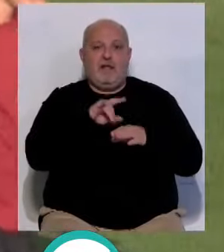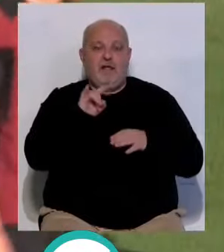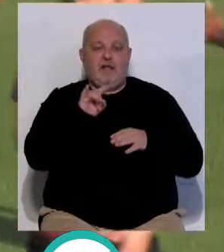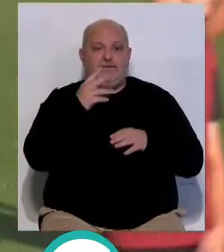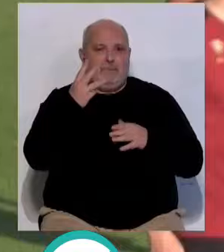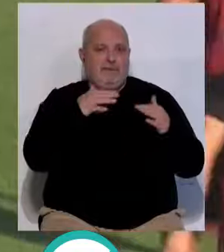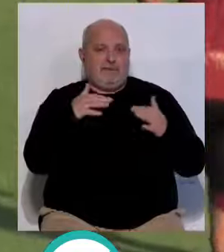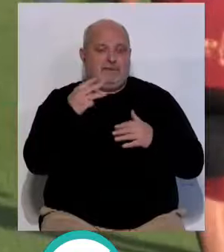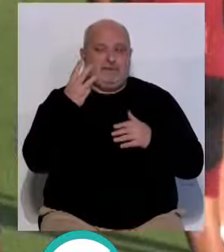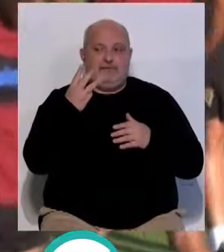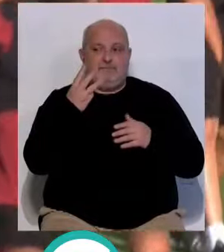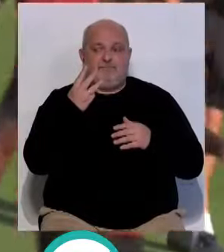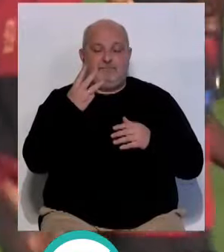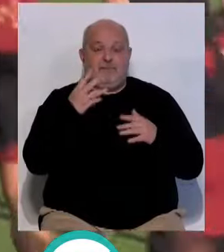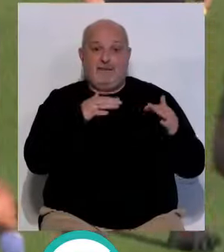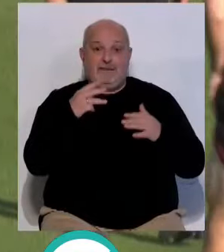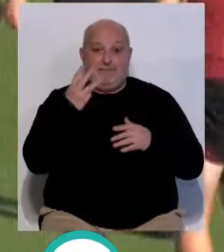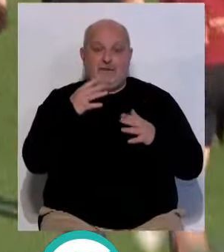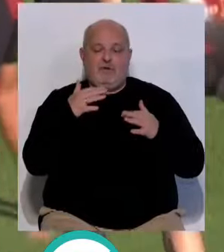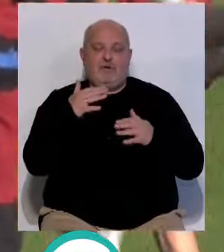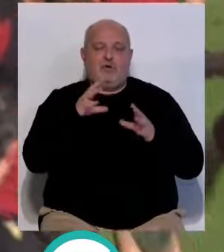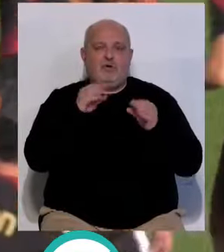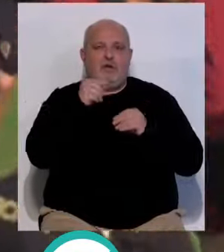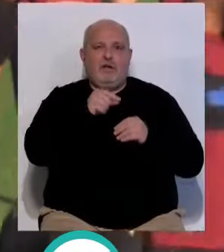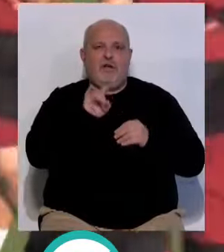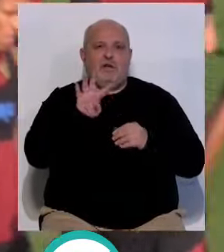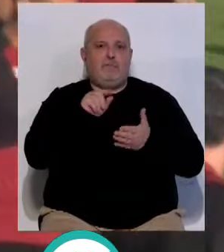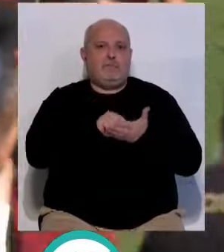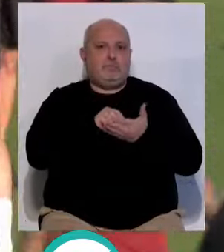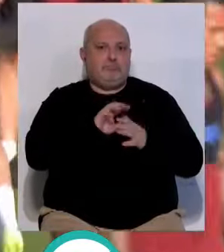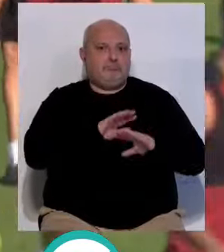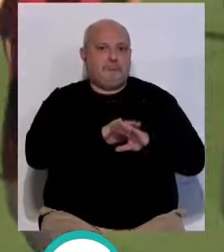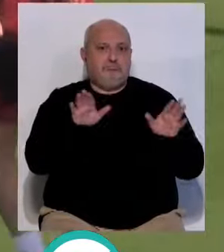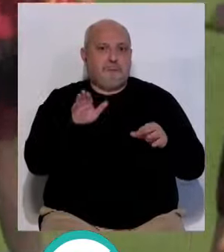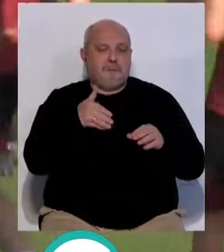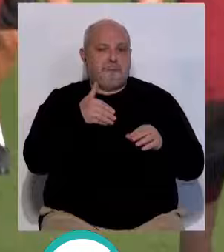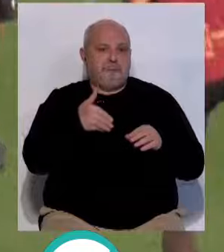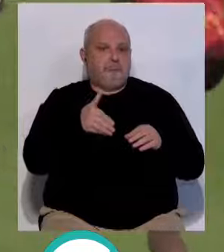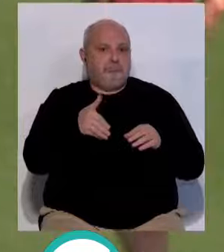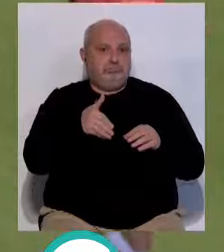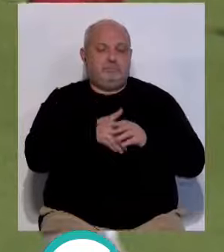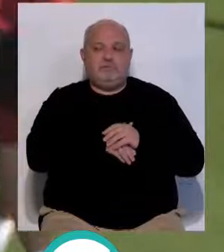partidos tres perdón eh tres partidos y un total de 14 minutos en el esos tres partidos en liga eh